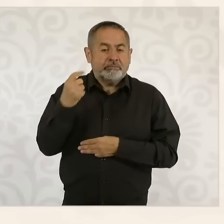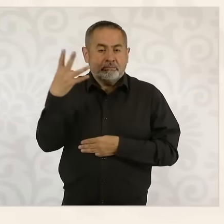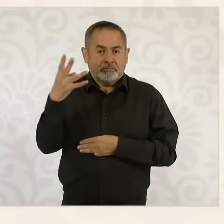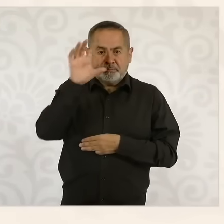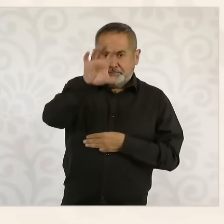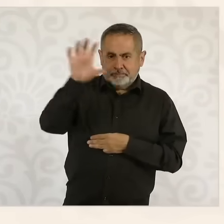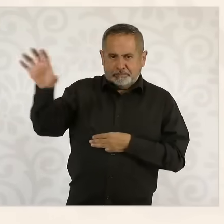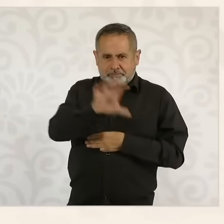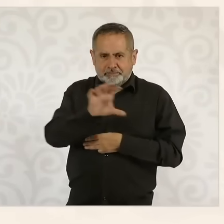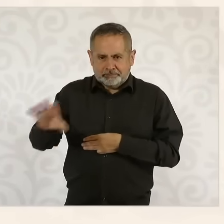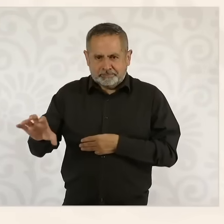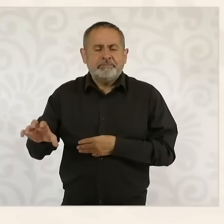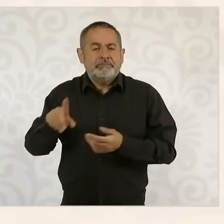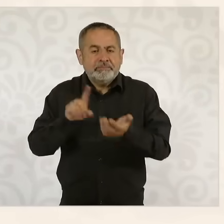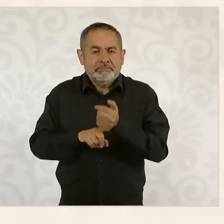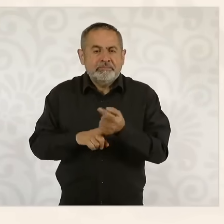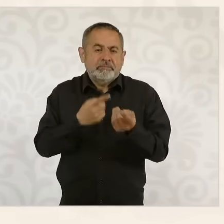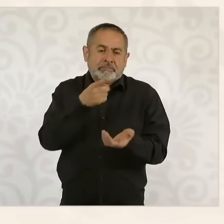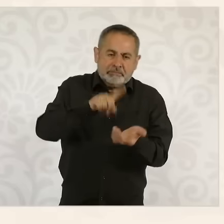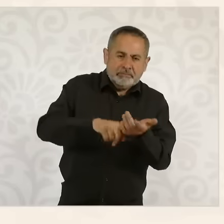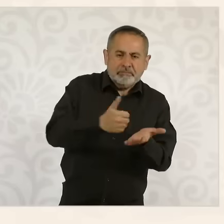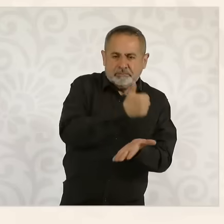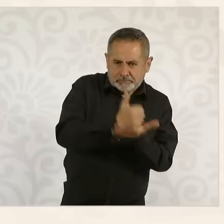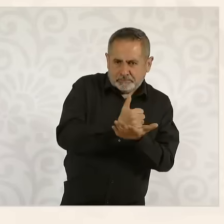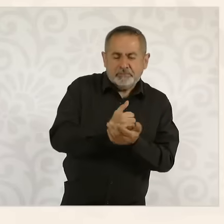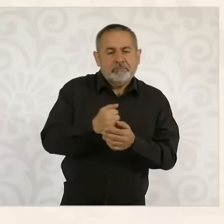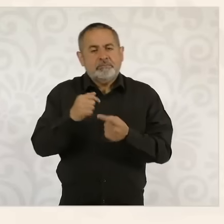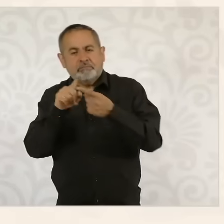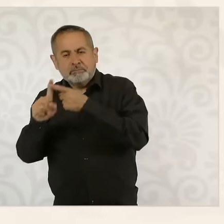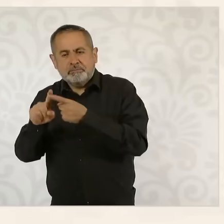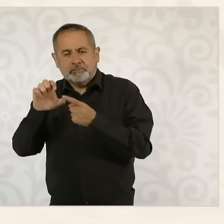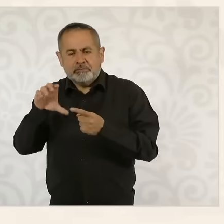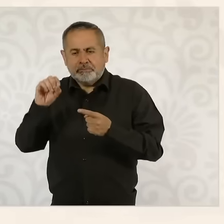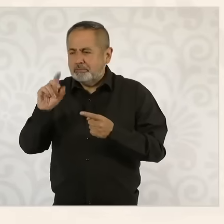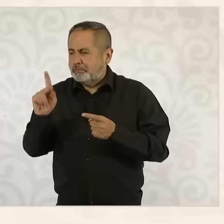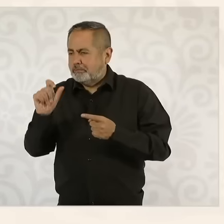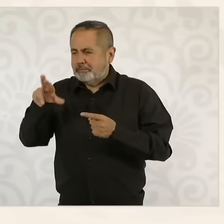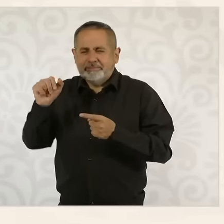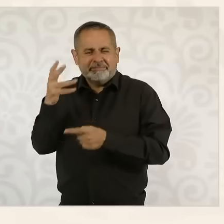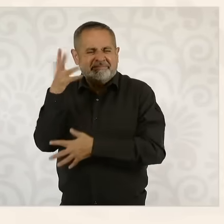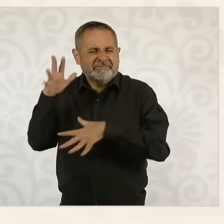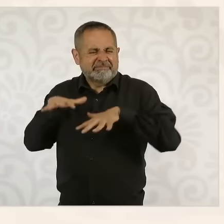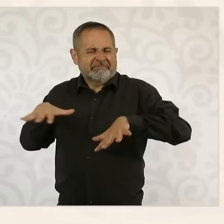estos parques es un urbano, dos naturales y uno considerado ecoparque. Estos hasta el momento